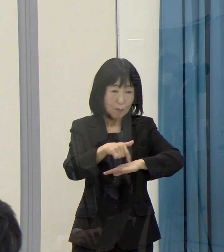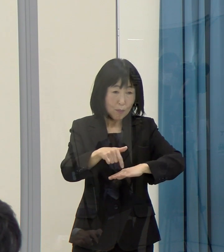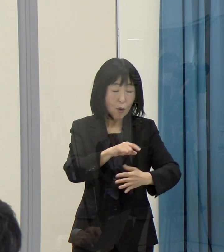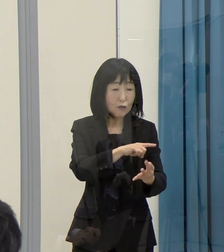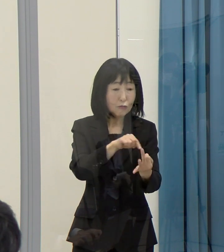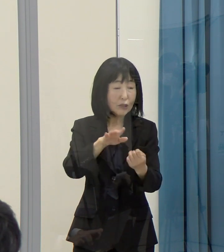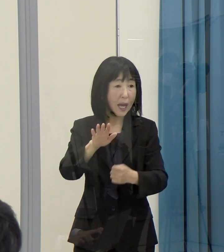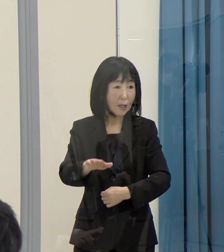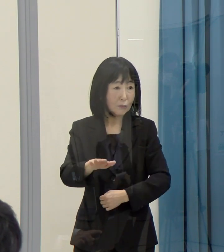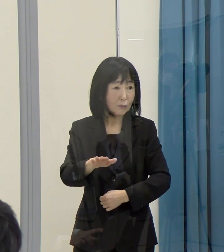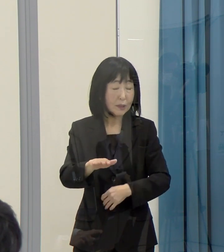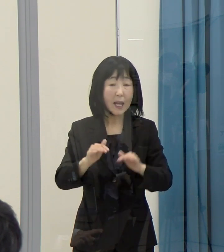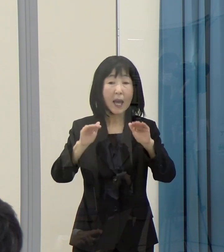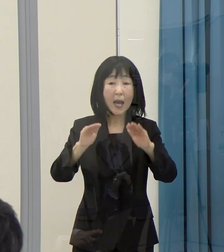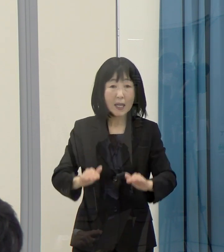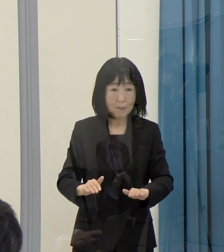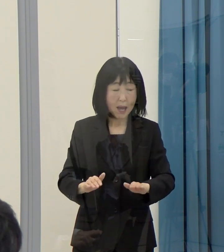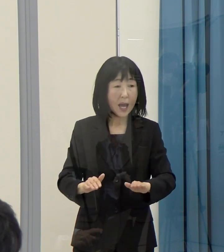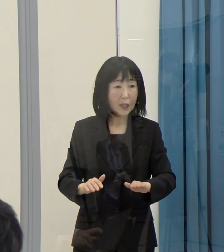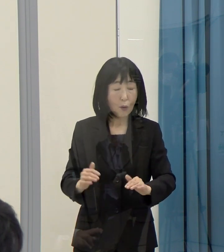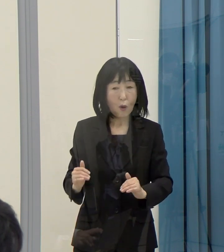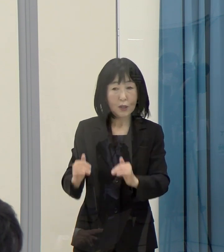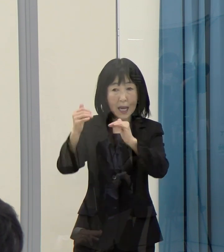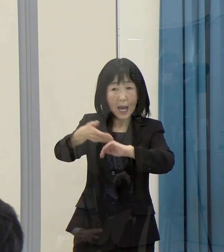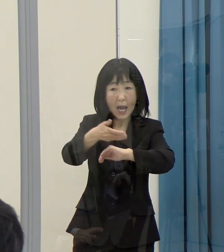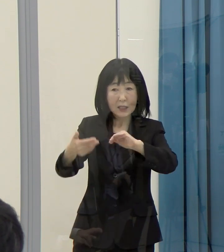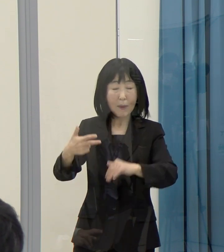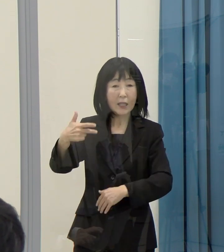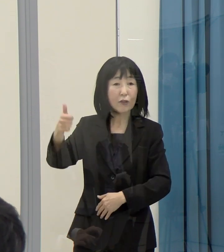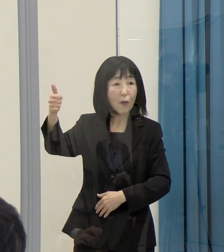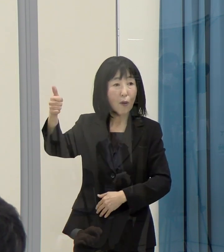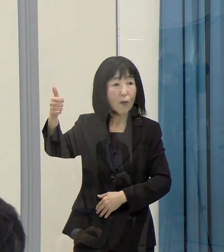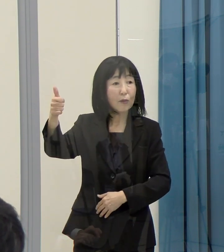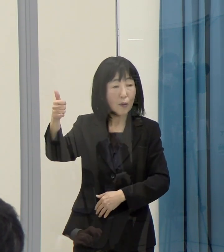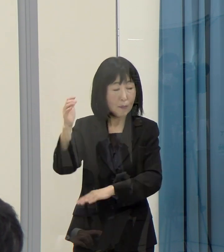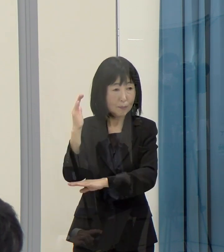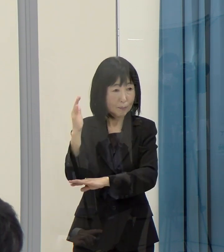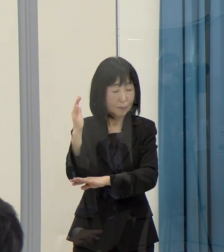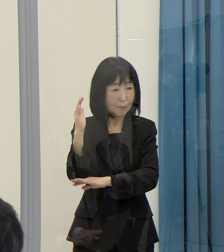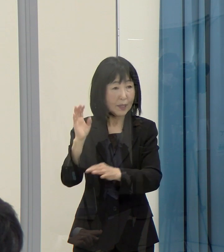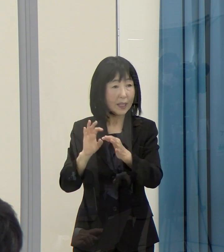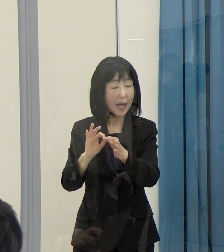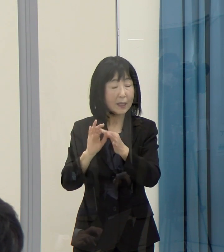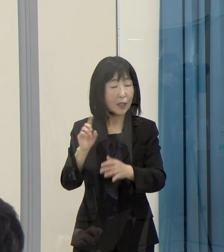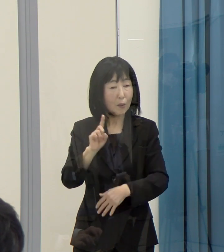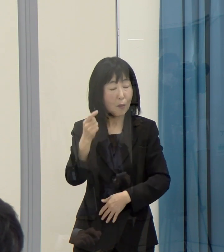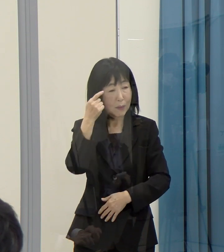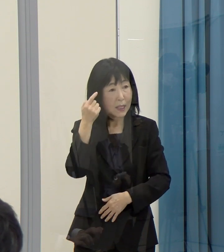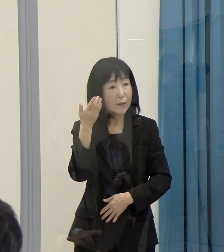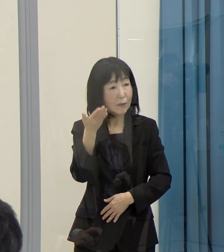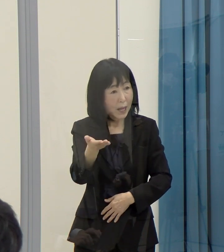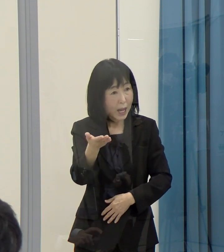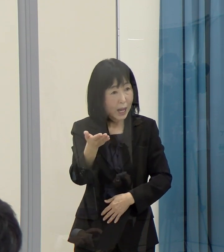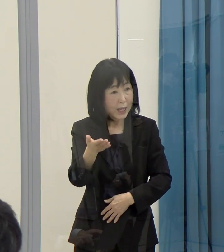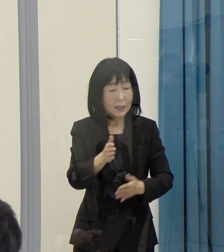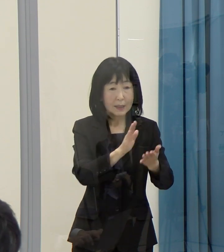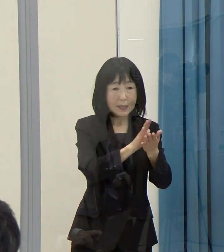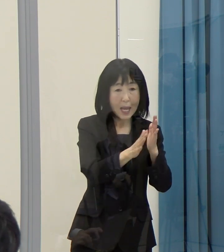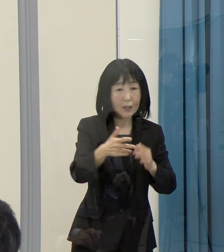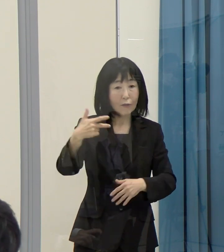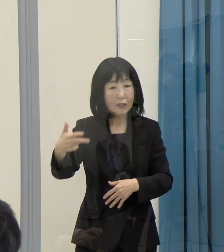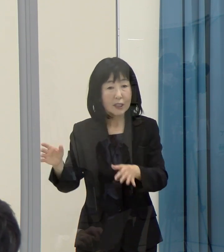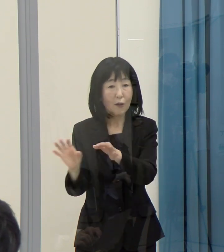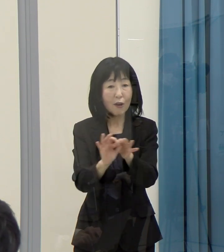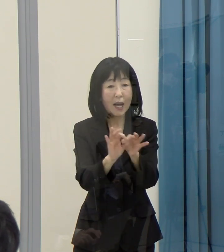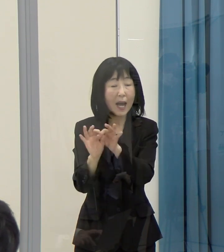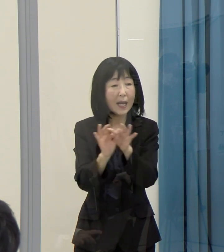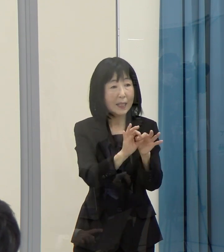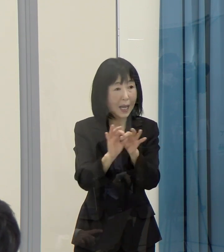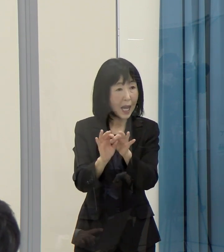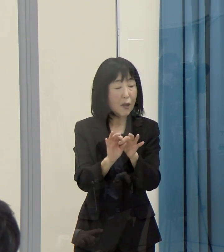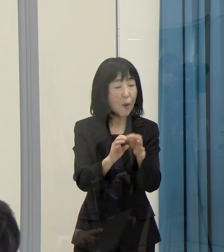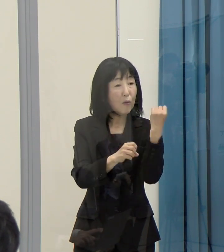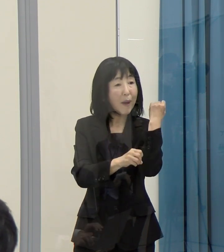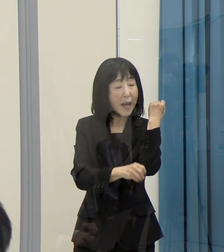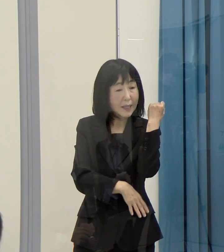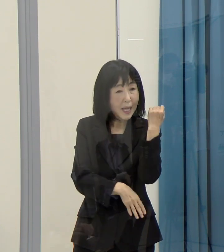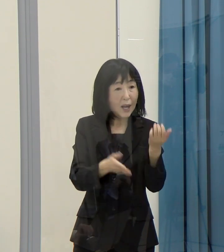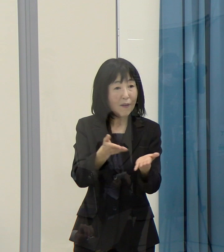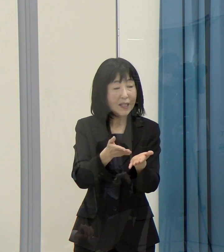現在の高島市政に関して、知事としてどのような認識を持っていらっしゃるか、特に県・市関係という関係も踏まえて、お話しいただければと思います。